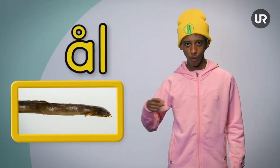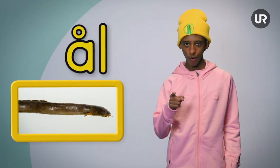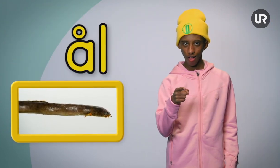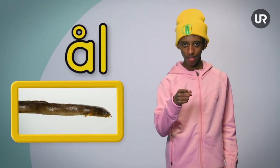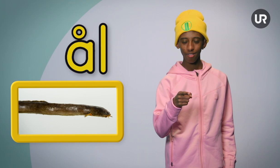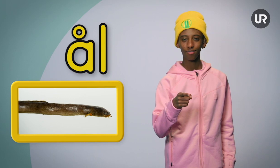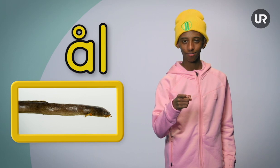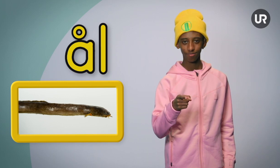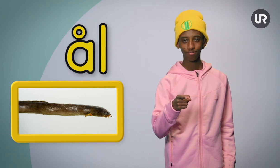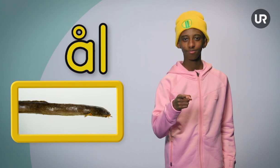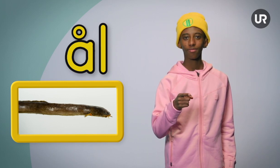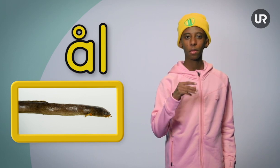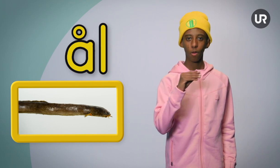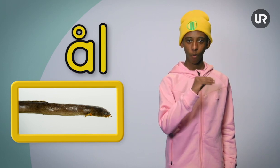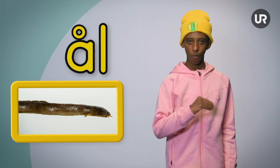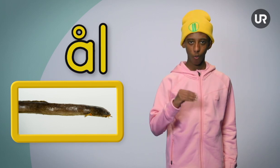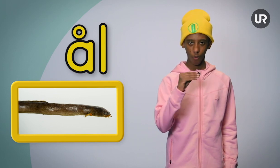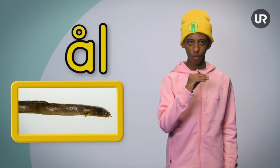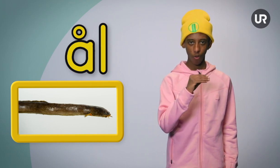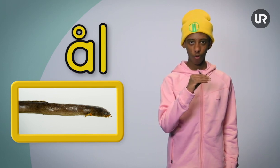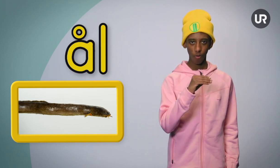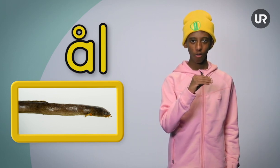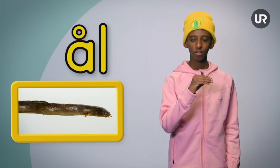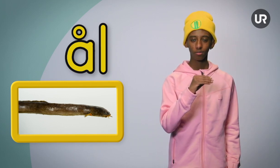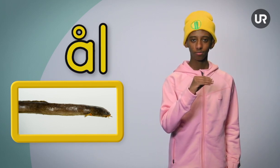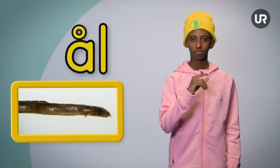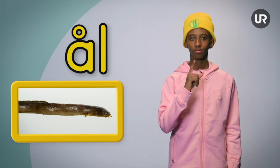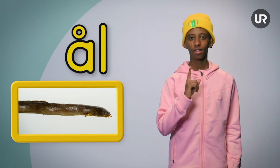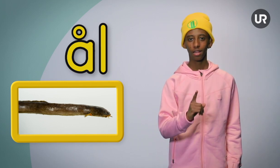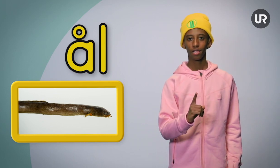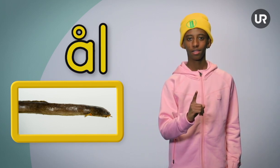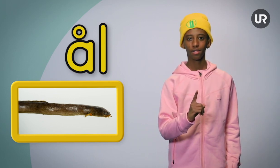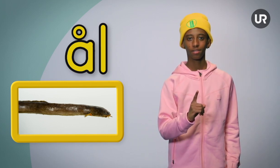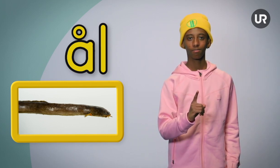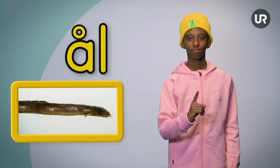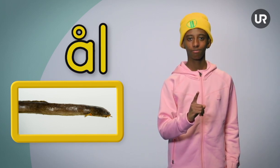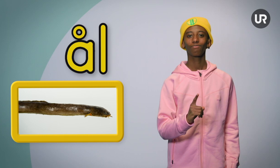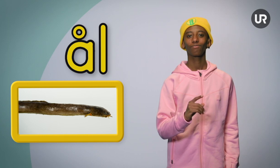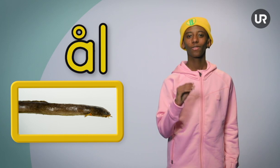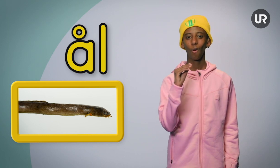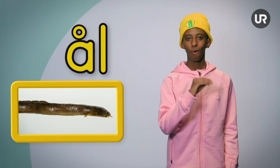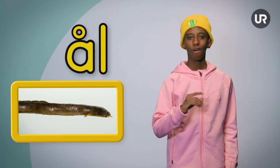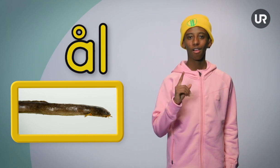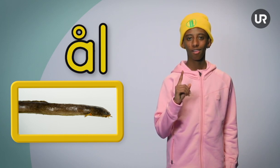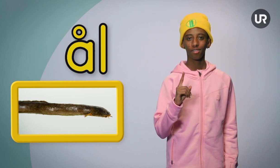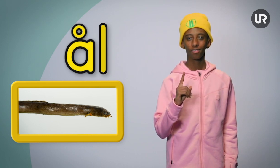Ål. Å-L. Ål.